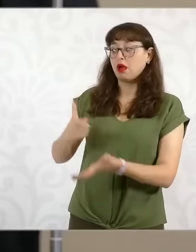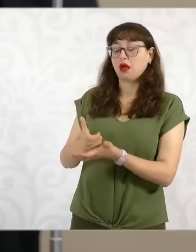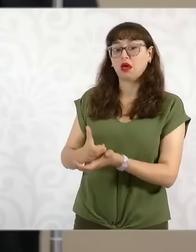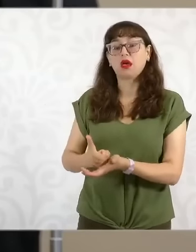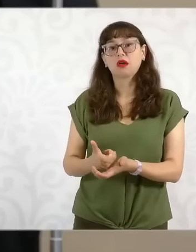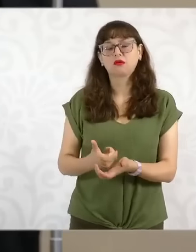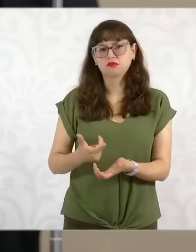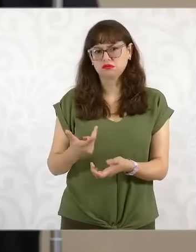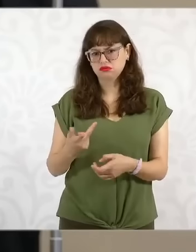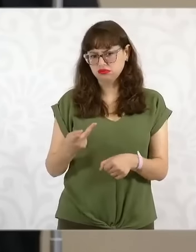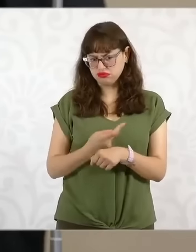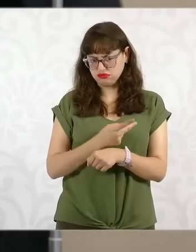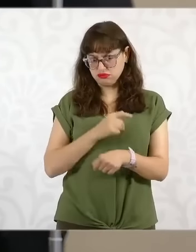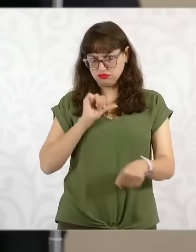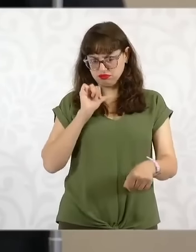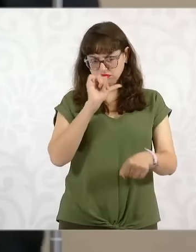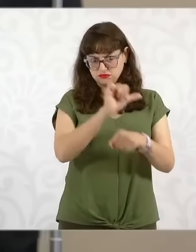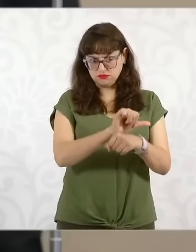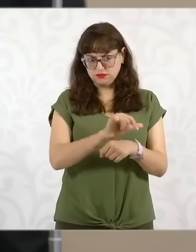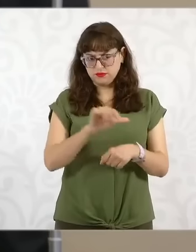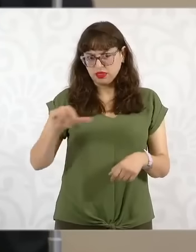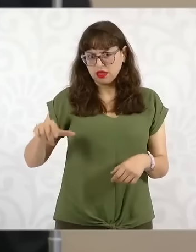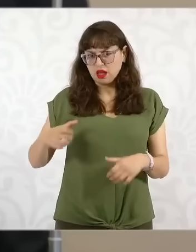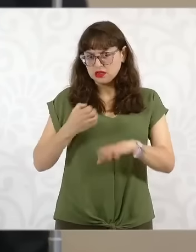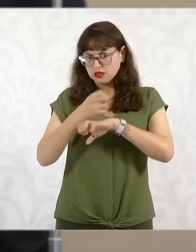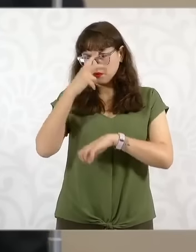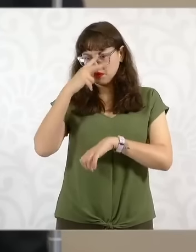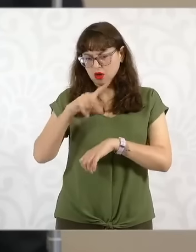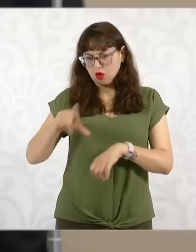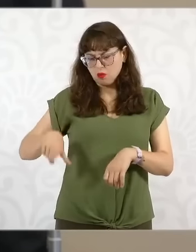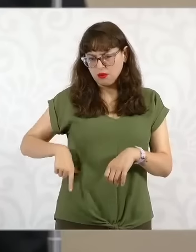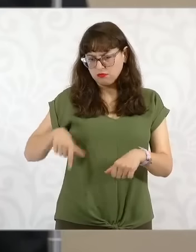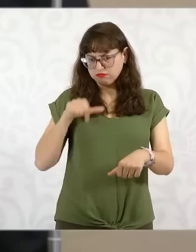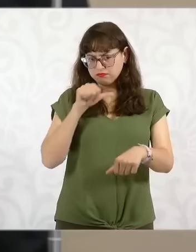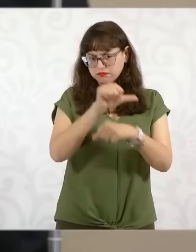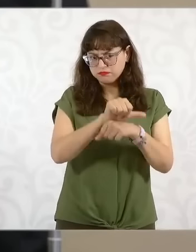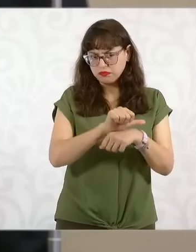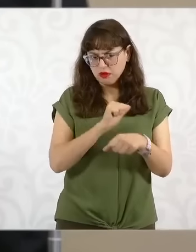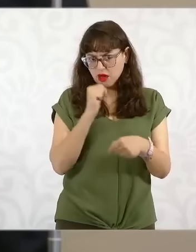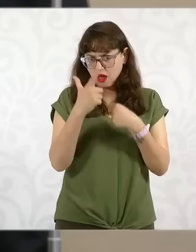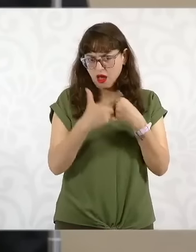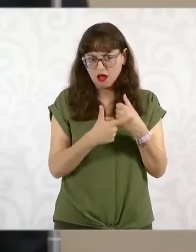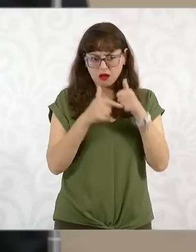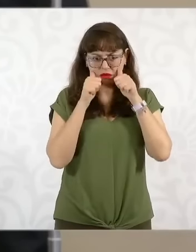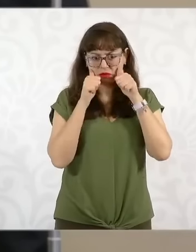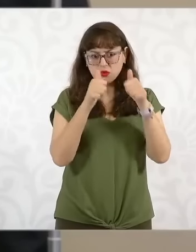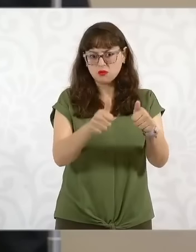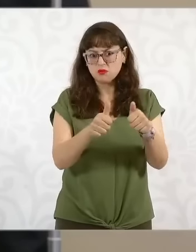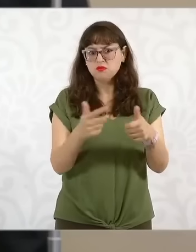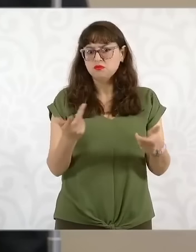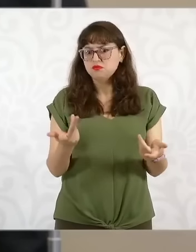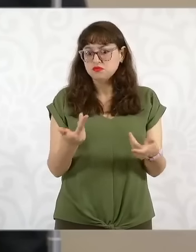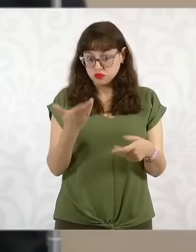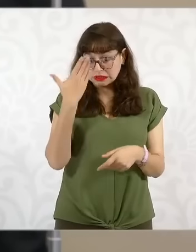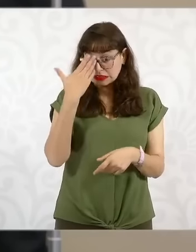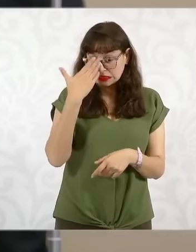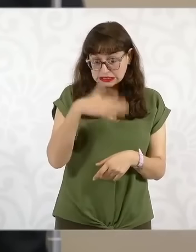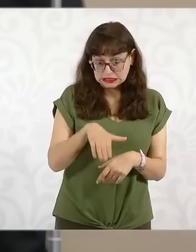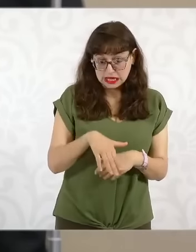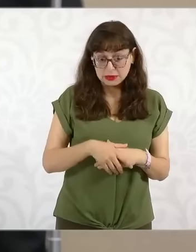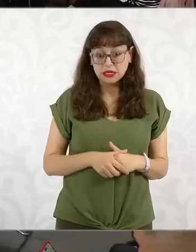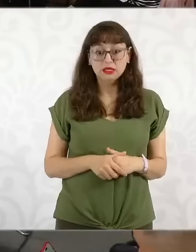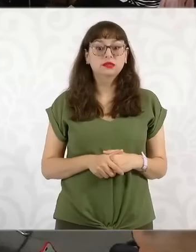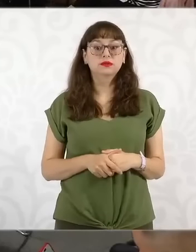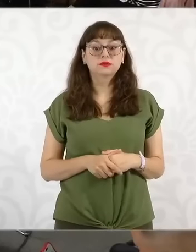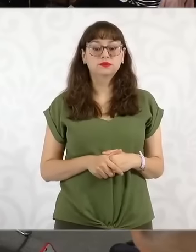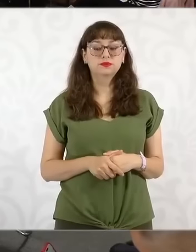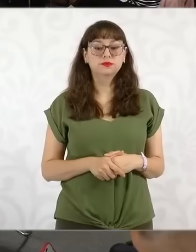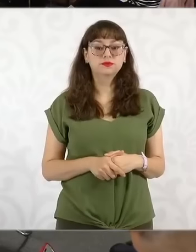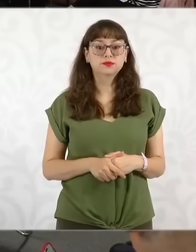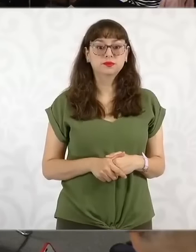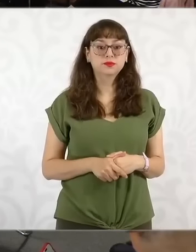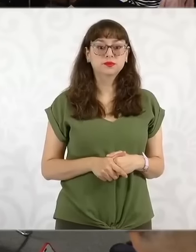algún acercamiento del gobierno del estado ah o hay algo que le hayan dicho de estos casos.